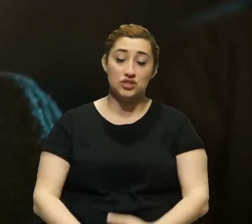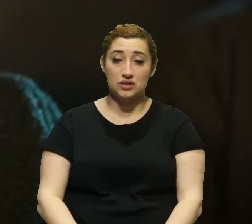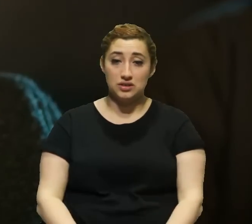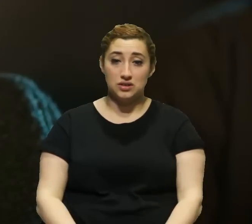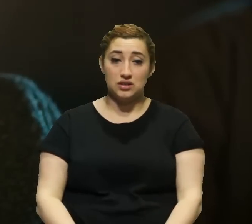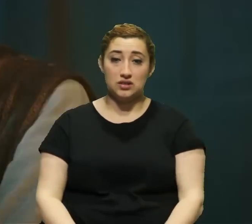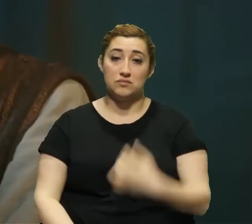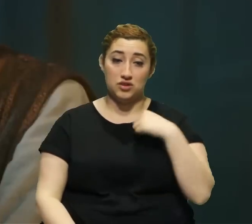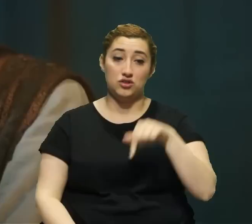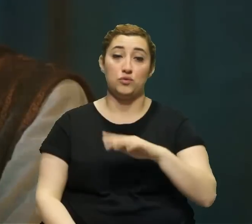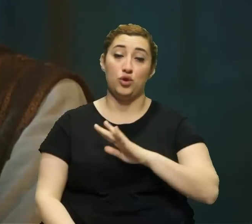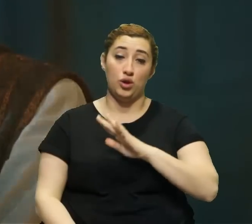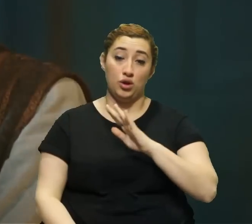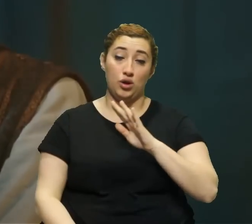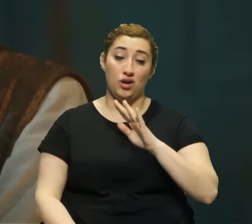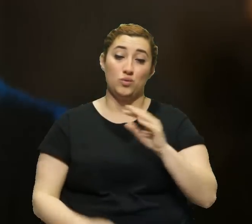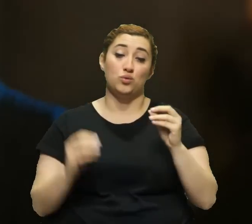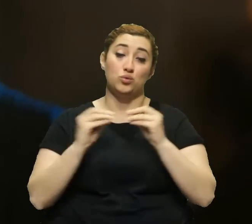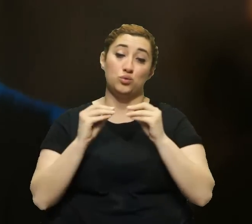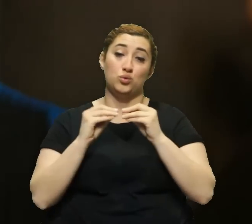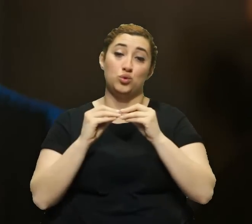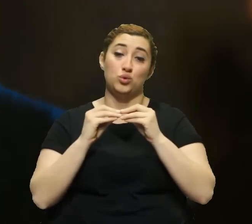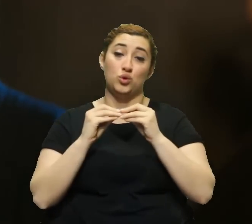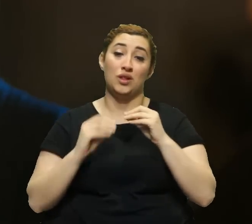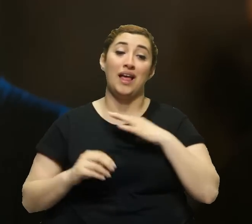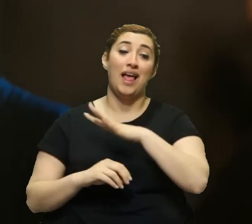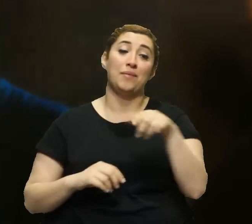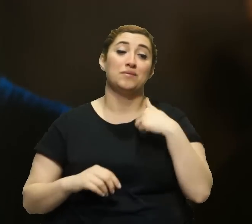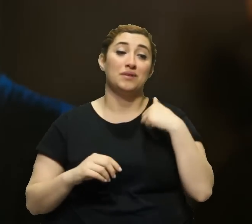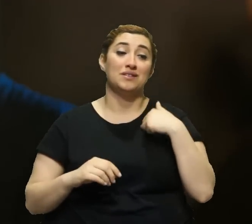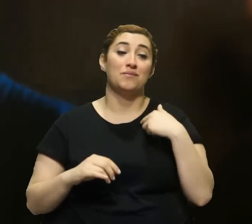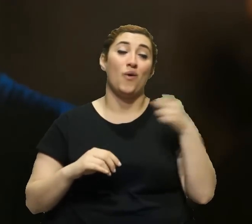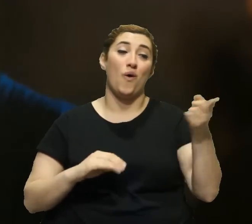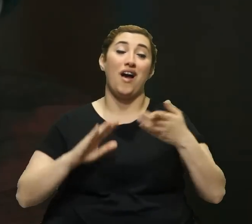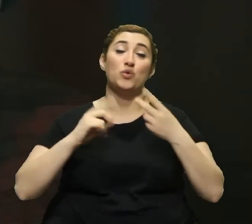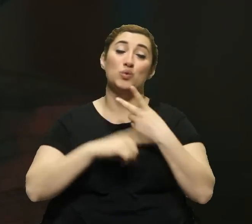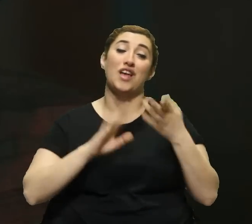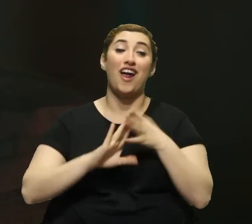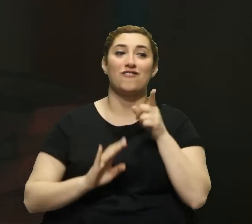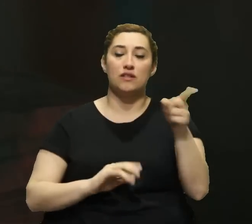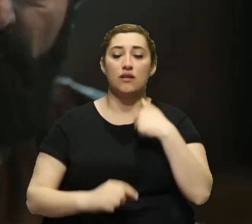Tutup da kabahatin cümlesini pirdaşımıza yükleyecek değiliz elbet.